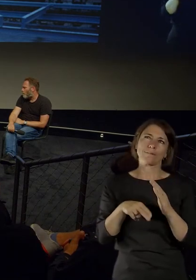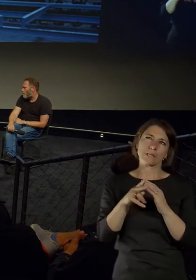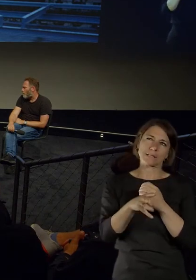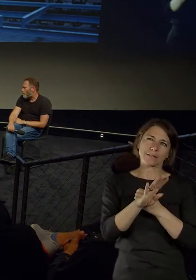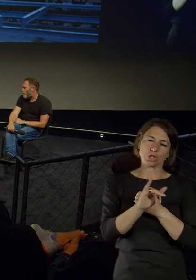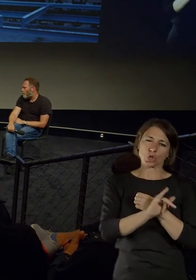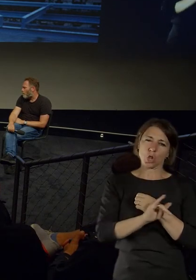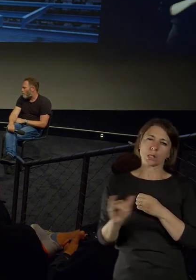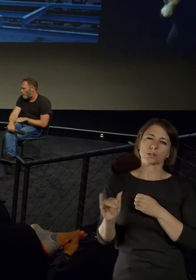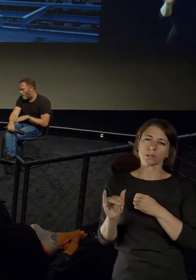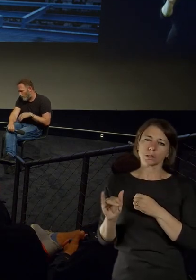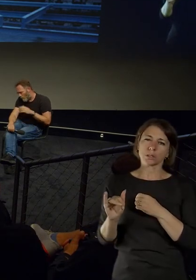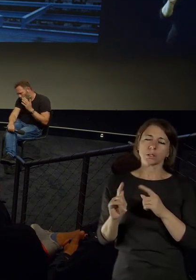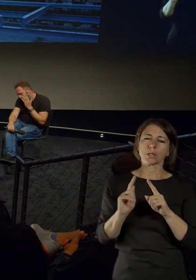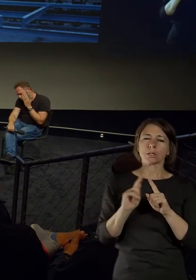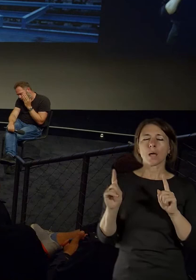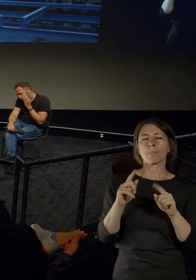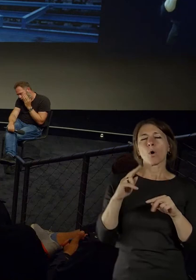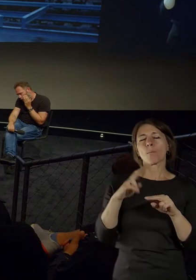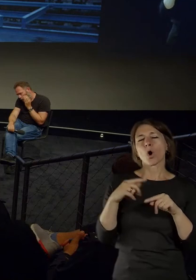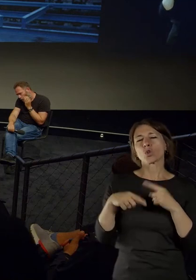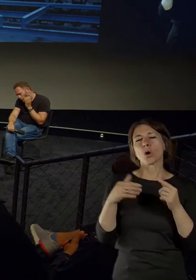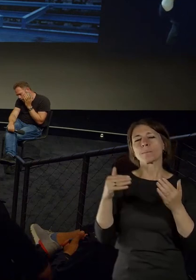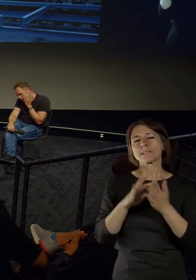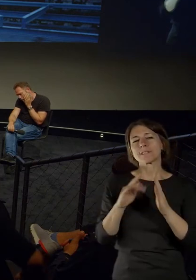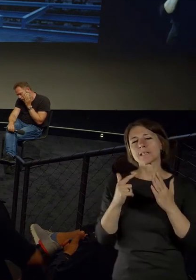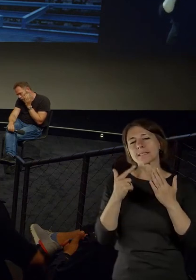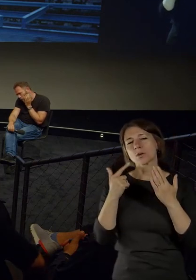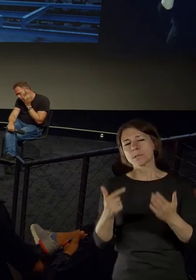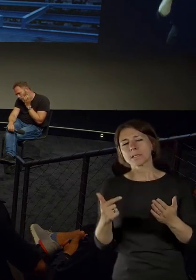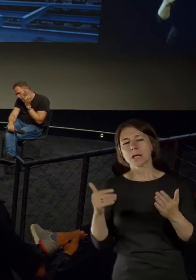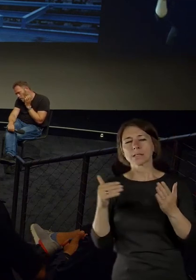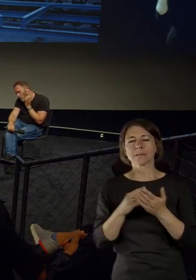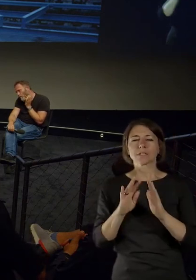případně ta sídliště ze sedmdesátých a osmdesátých let, tak to